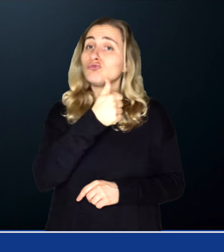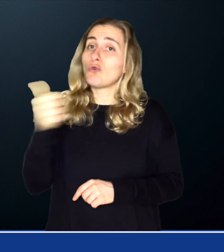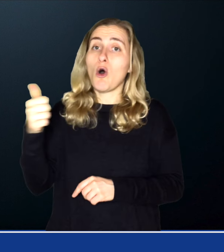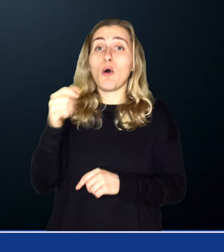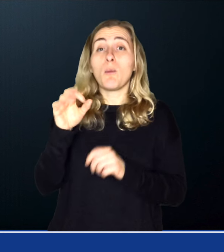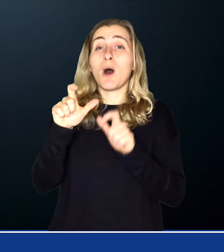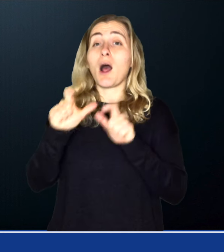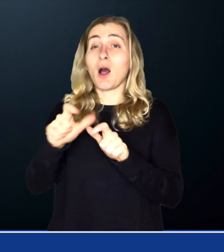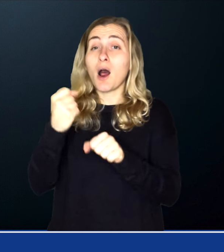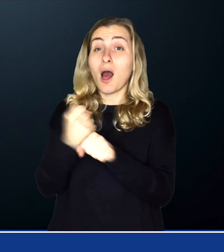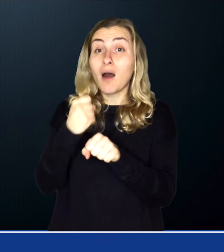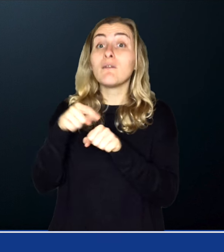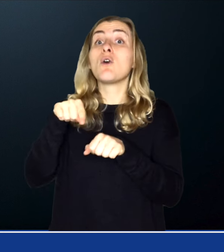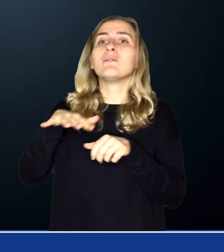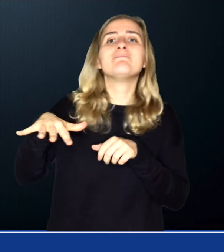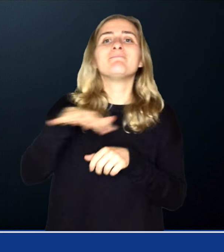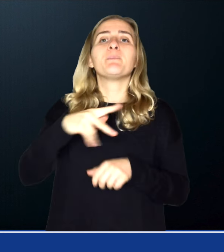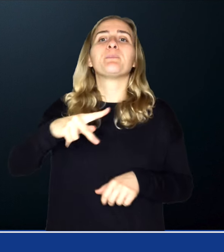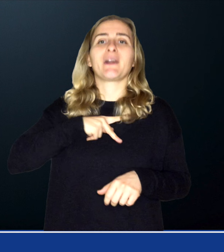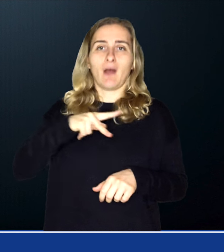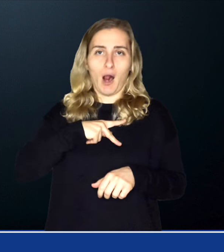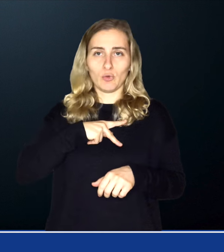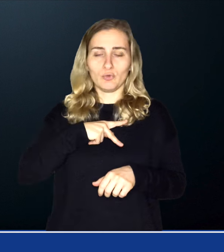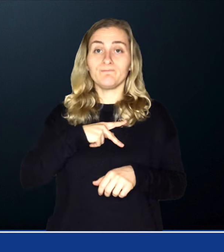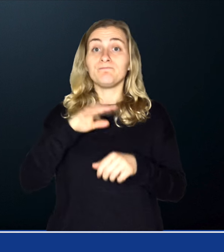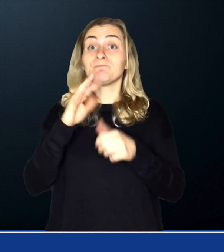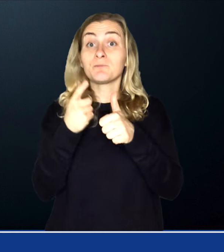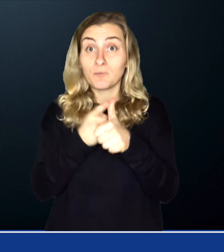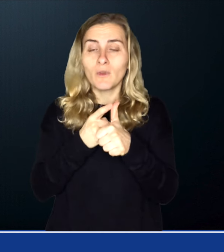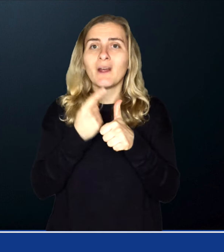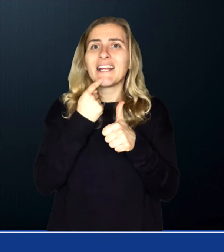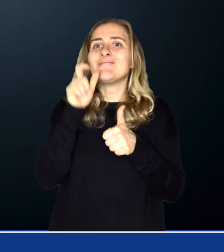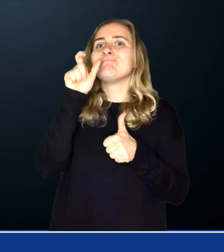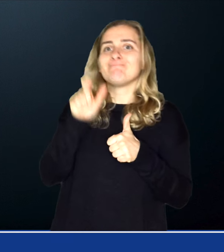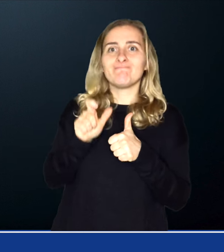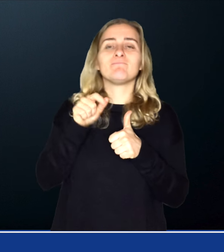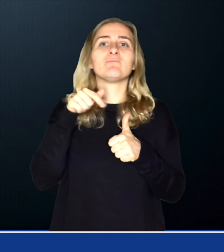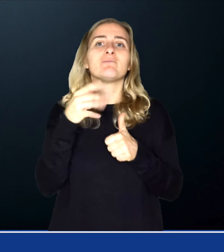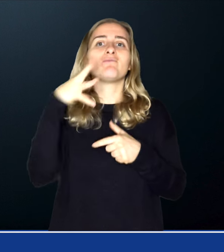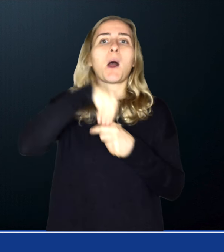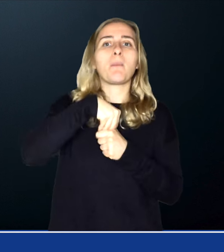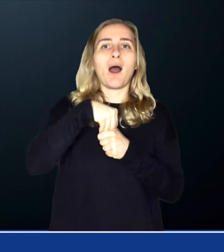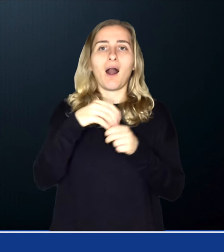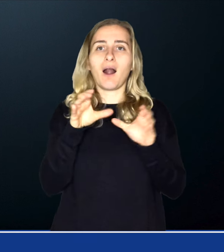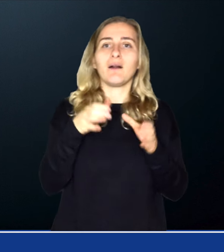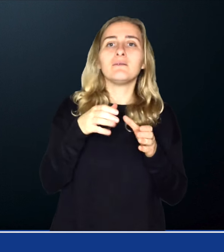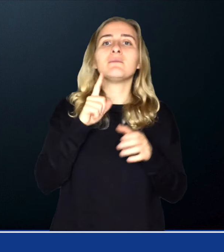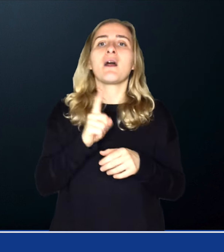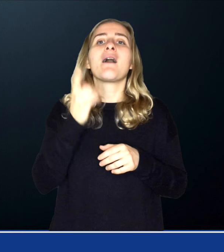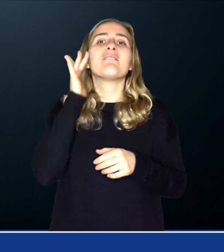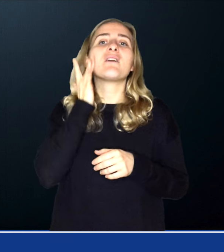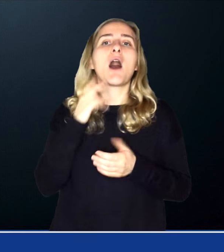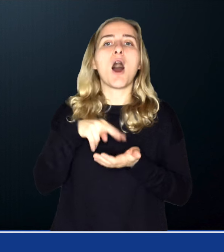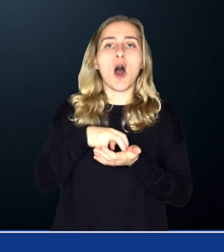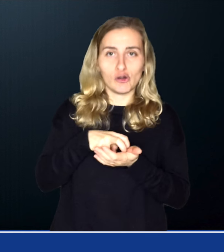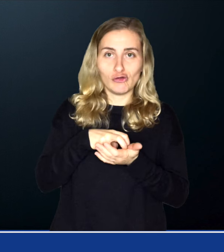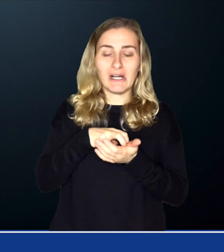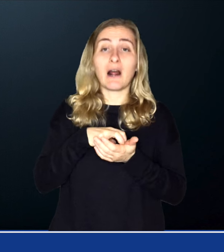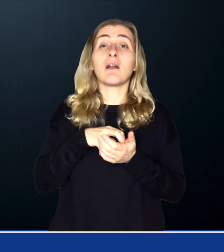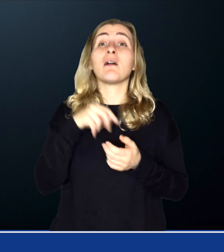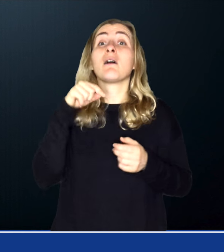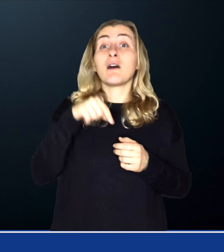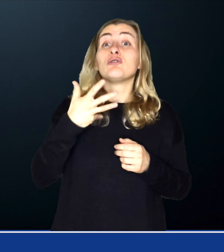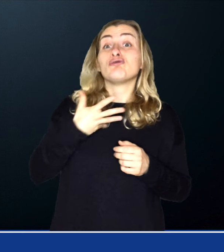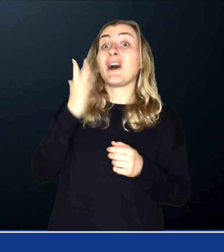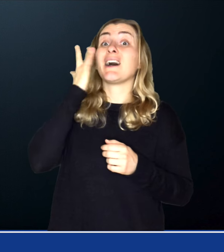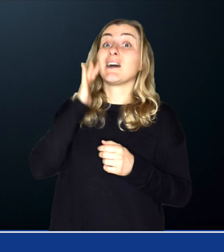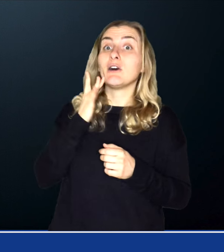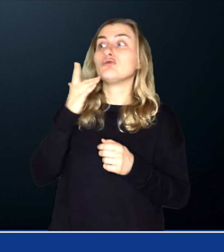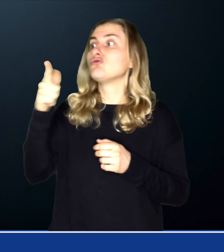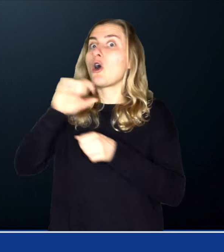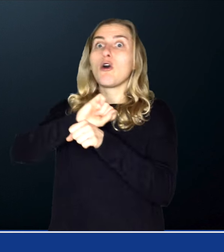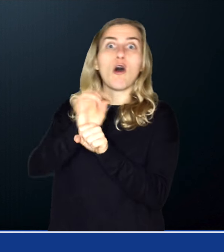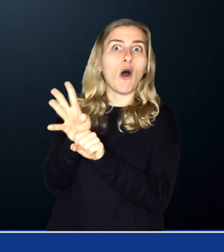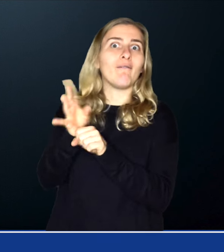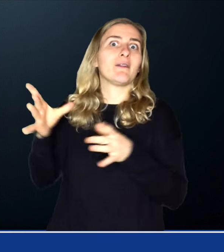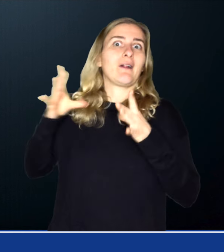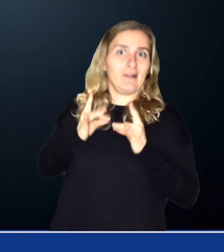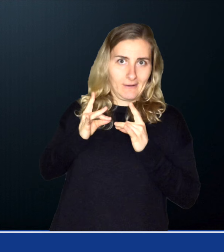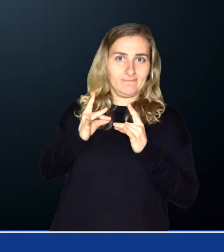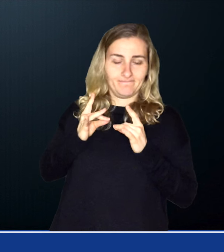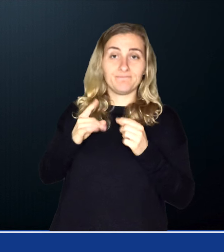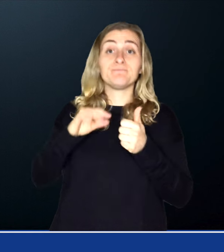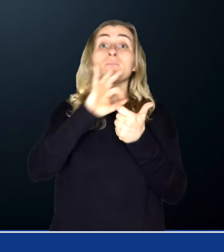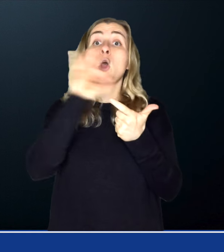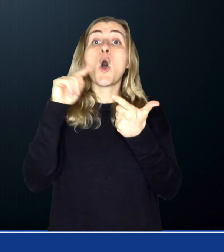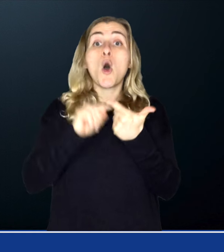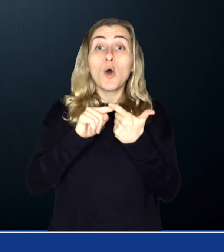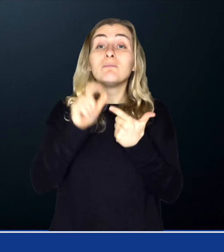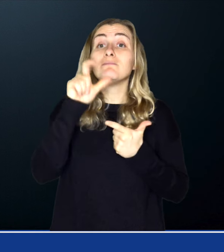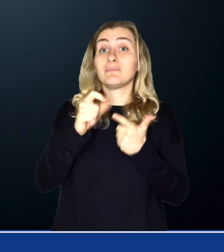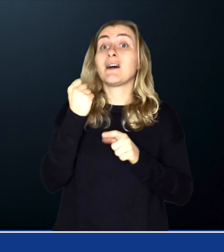per i lavoratori fragili esposti a contagio da covid, dipendenti del settore privato